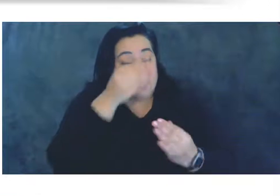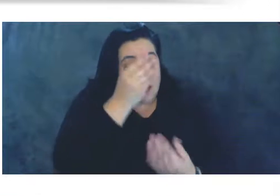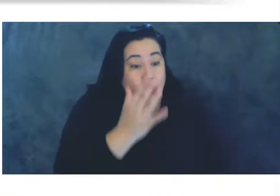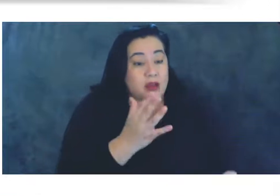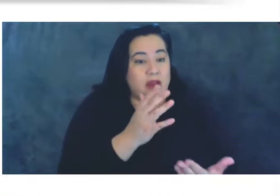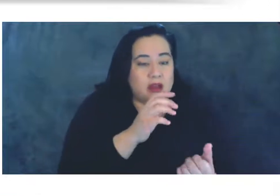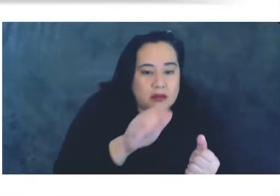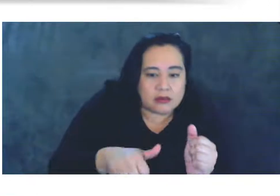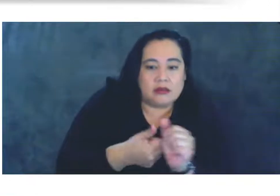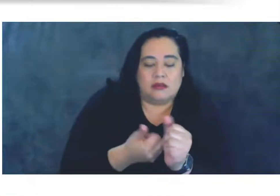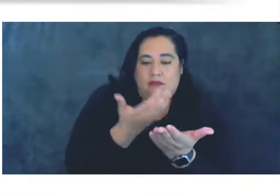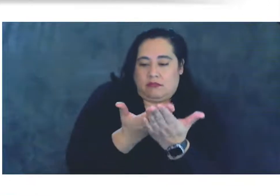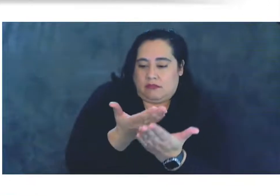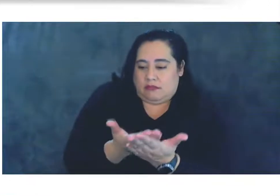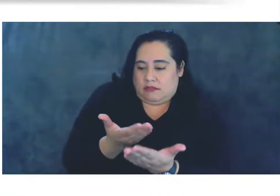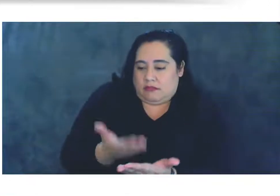respaldada por diversos recursos.